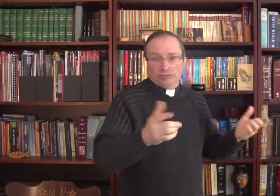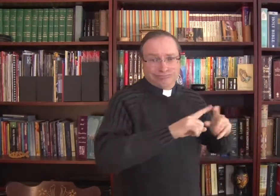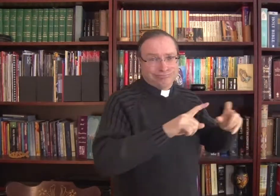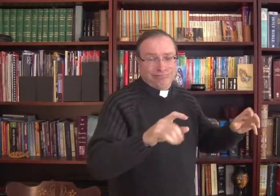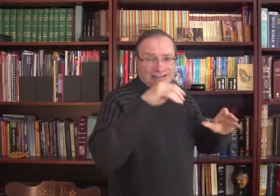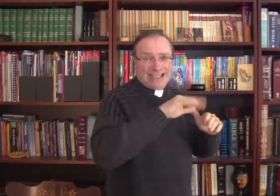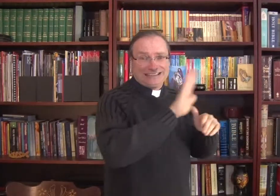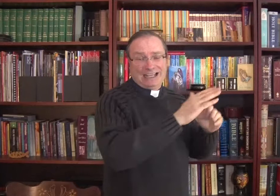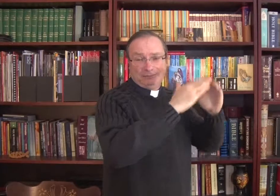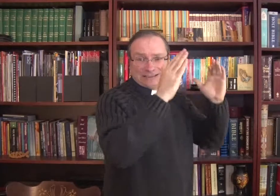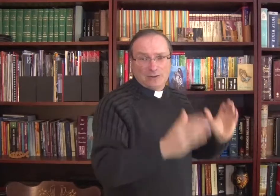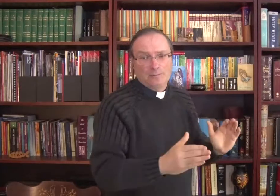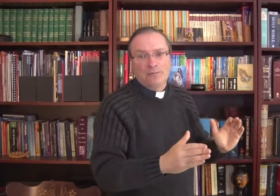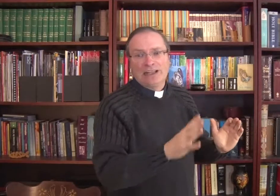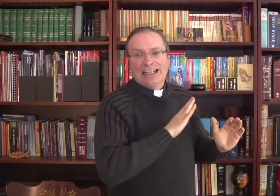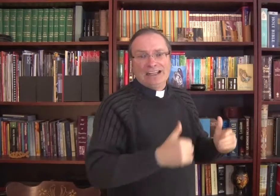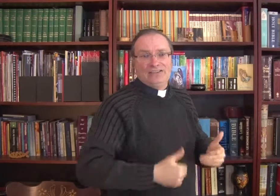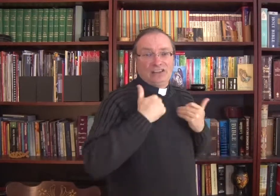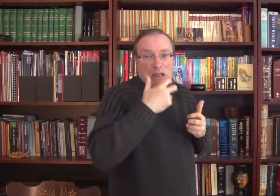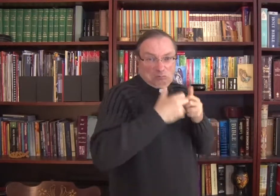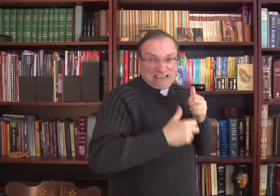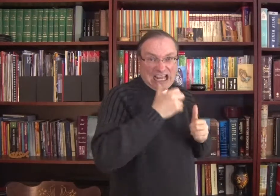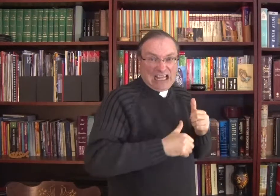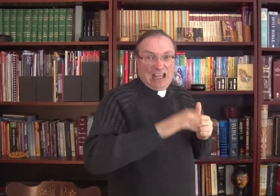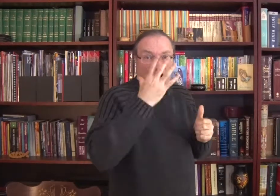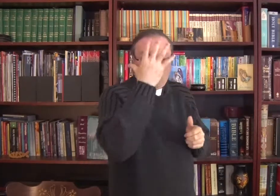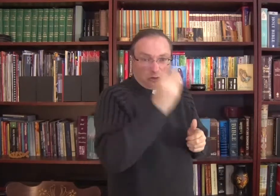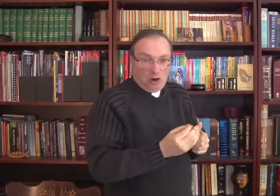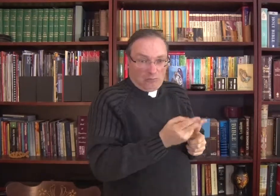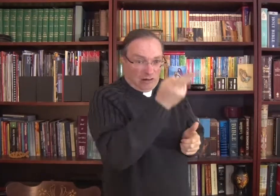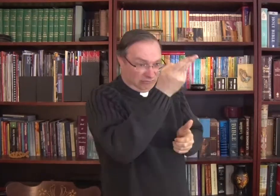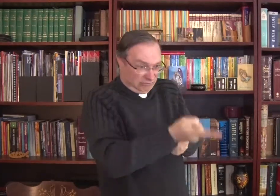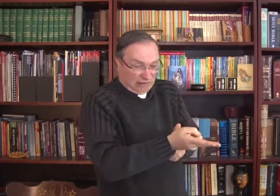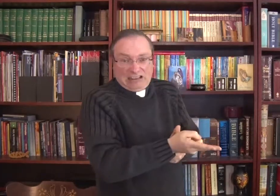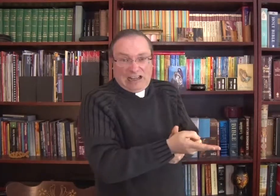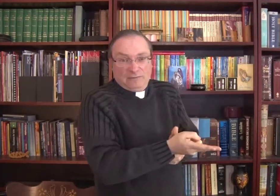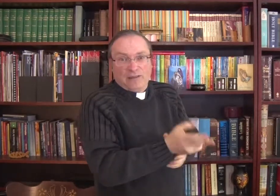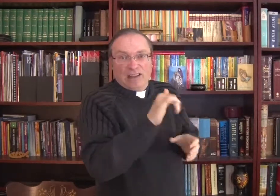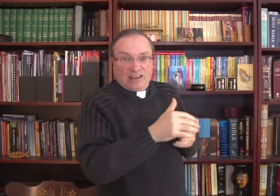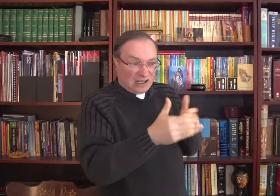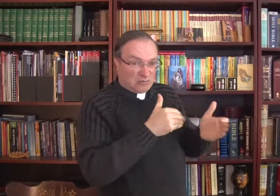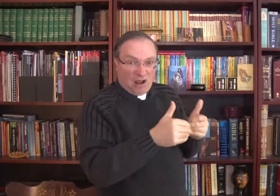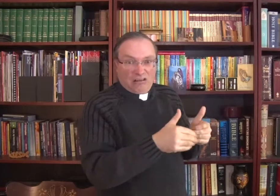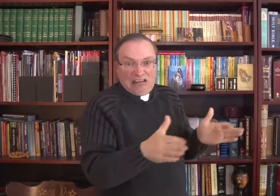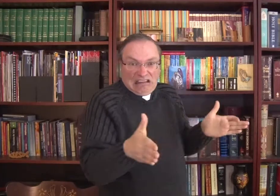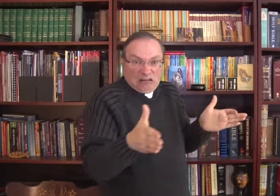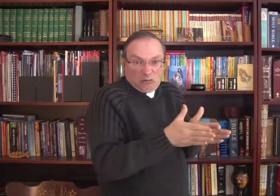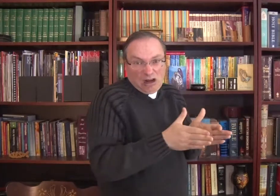dans sa maison, et qu’elle vit dans la misère en dormant par terre dans un espace étroit